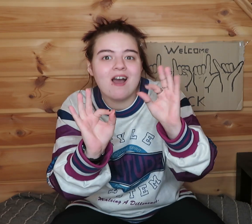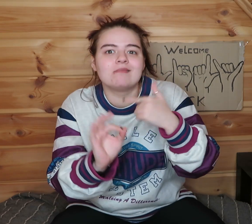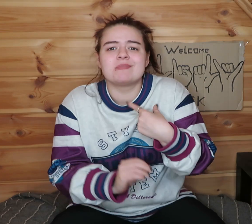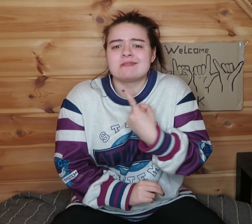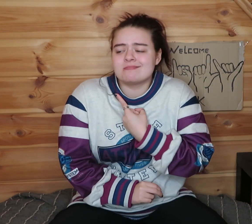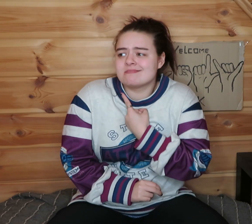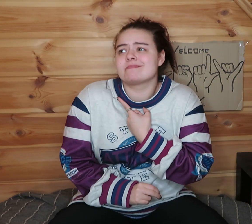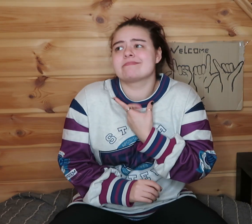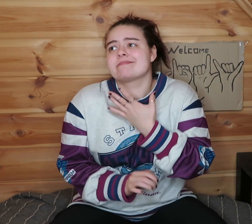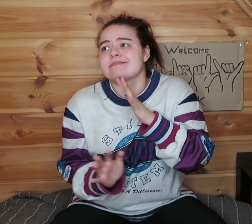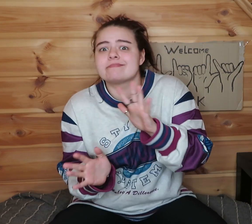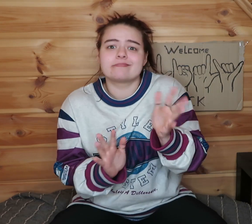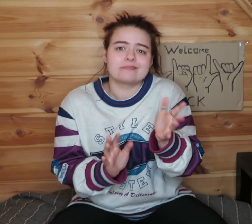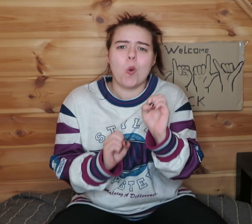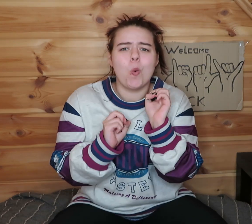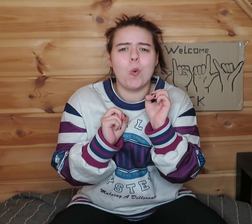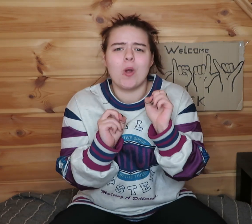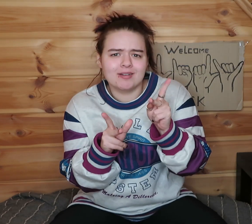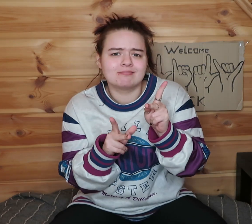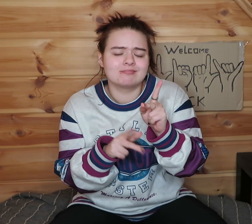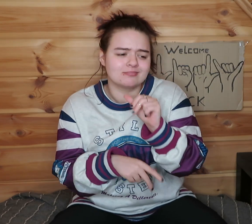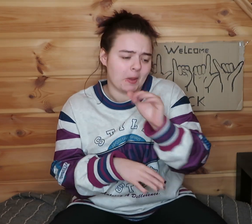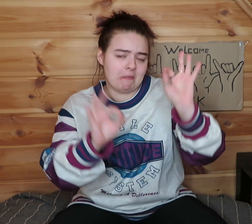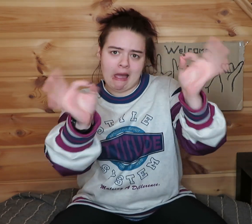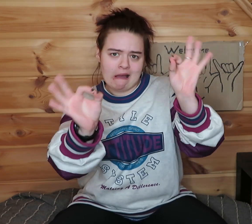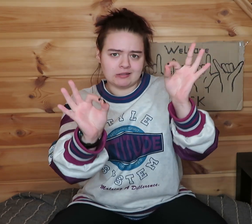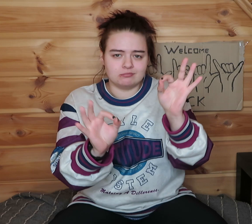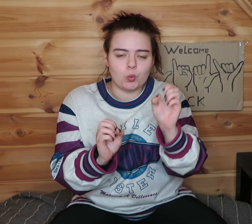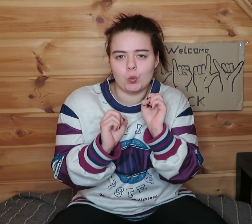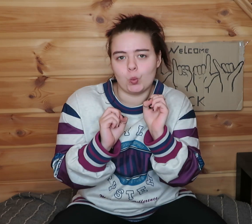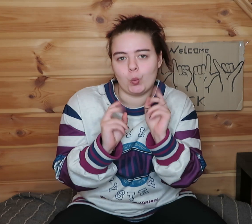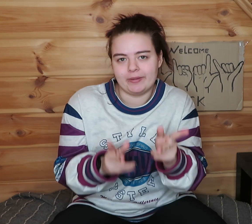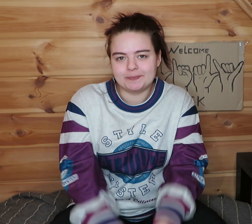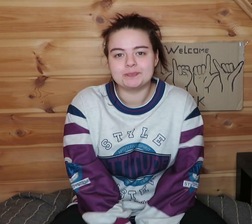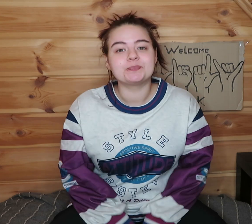Ich selbst bin okay. Nicht optimal, aber okay.